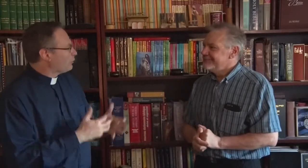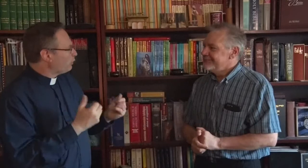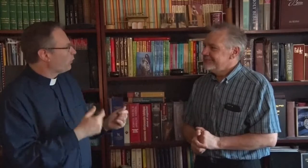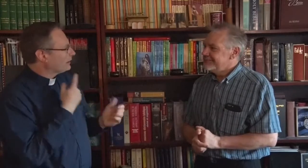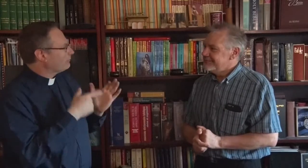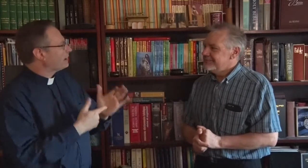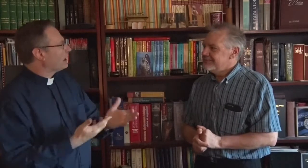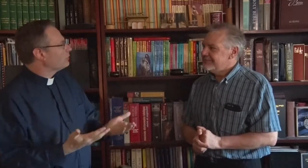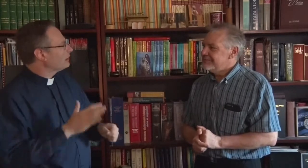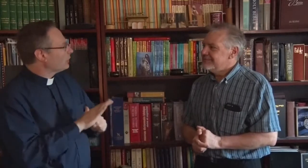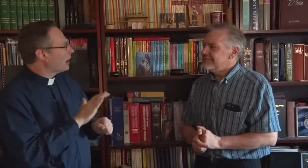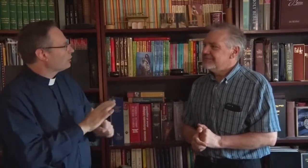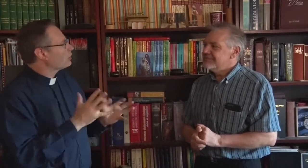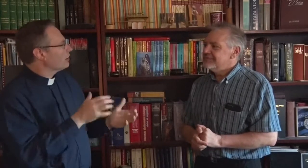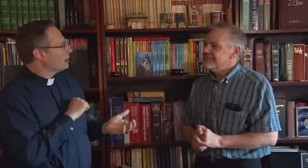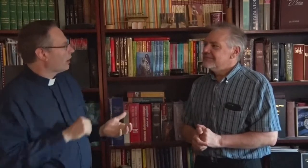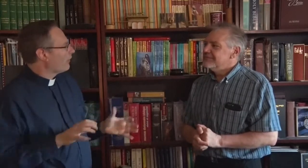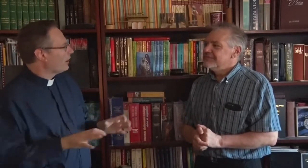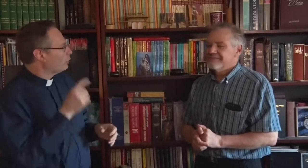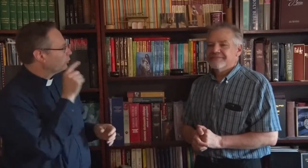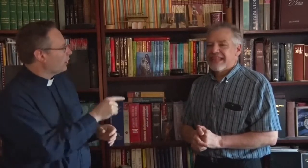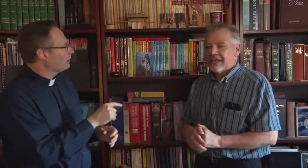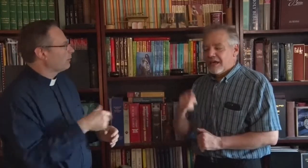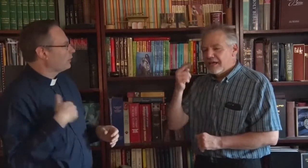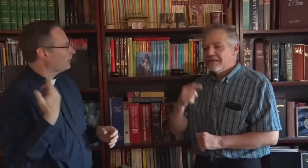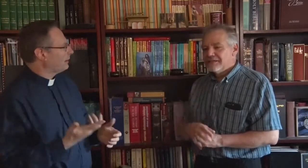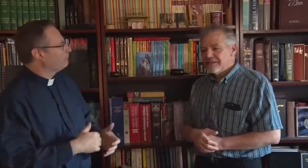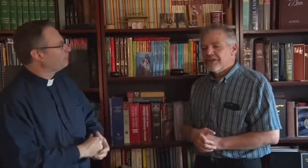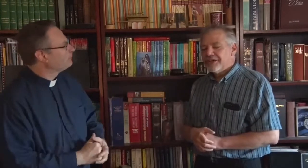Tu peut montrer maintenant le témoignage de ce que le Seigneur a fait pour toi, il y a pas longtemps?